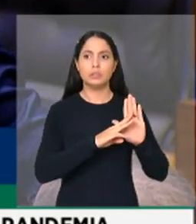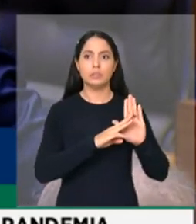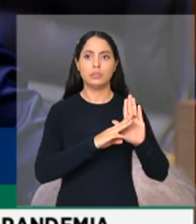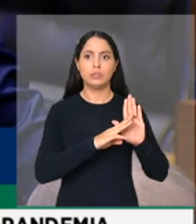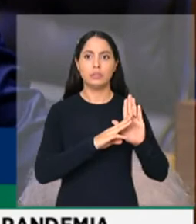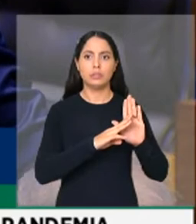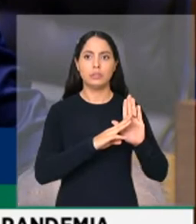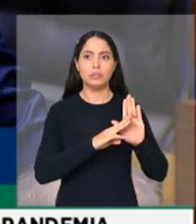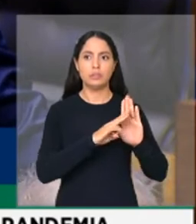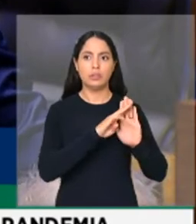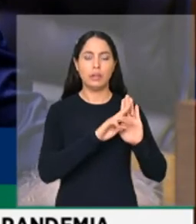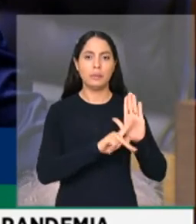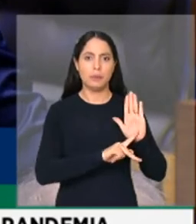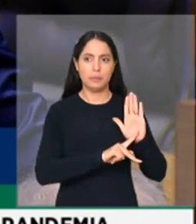CITADAS, PEDIRIA... QUE... QUE